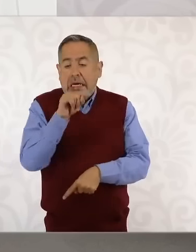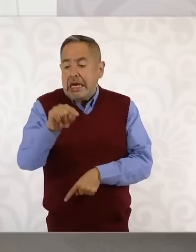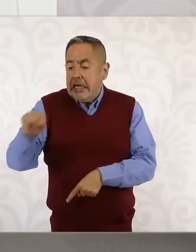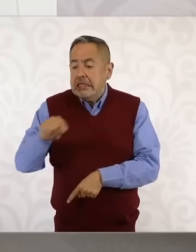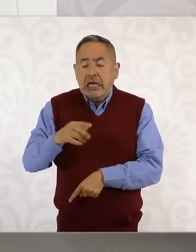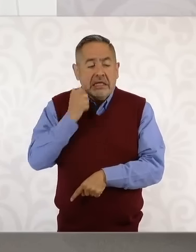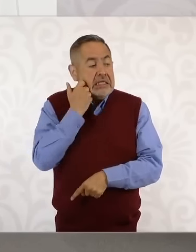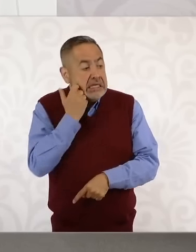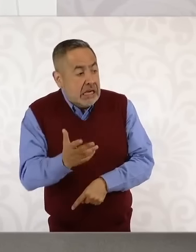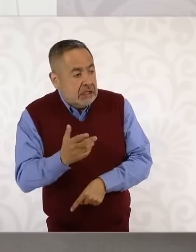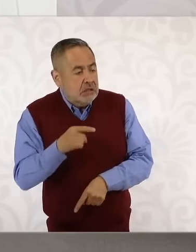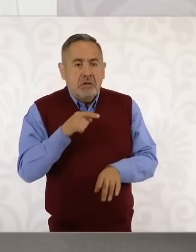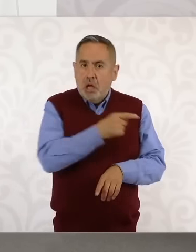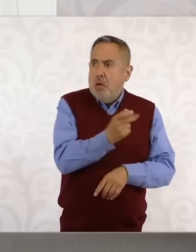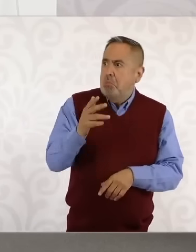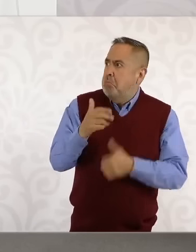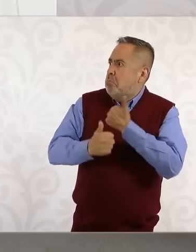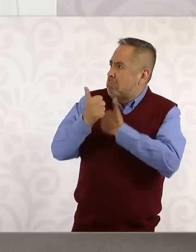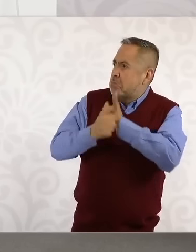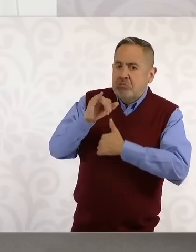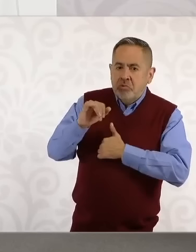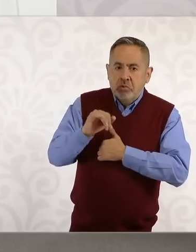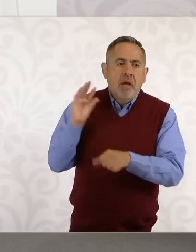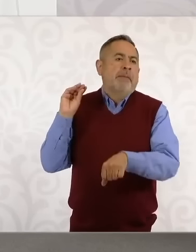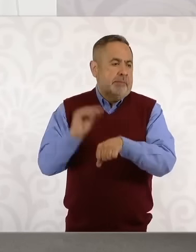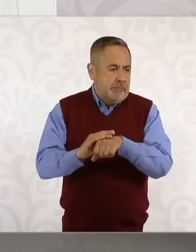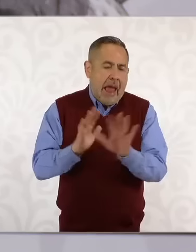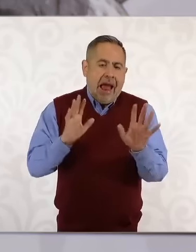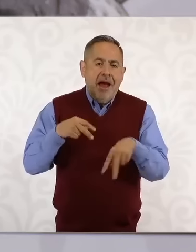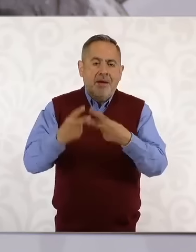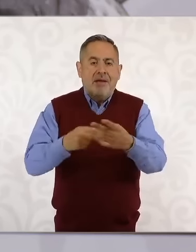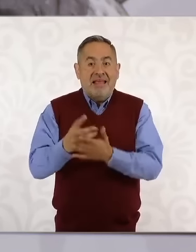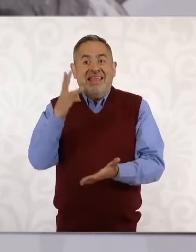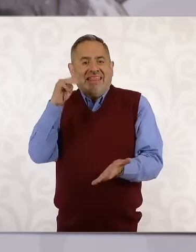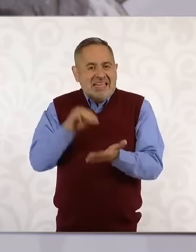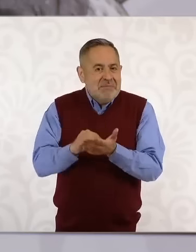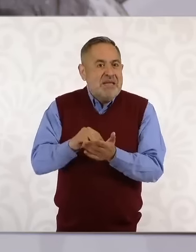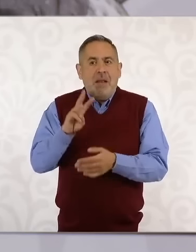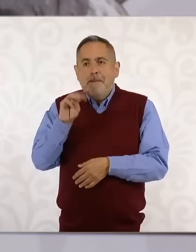Entonces, se hizo ese concurso y ya hay 3,000 MW adicionales asignados que ya va a iniciar